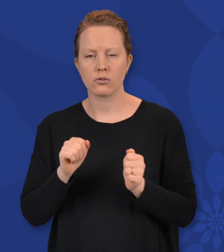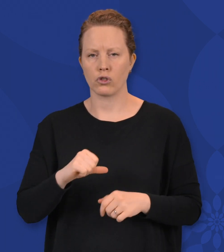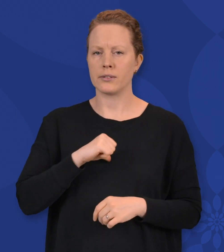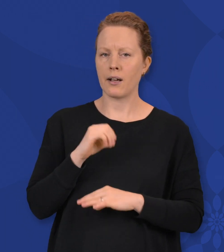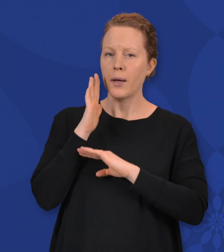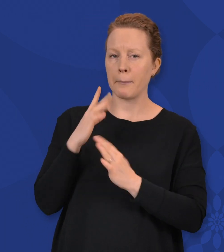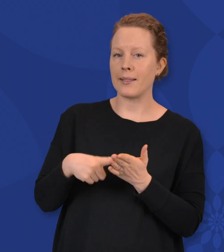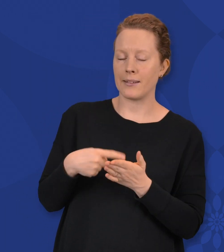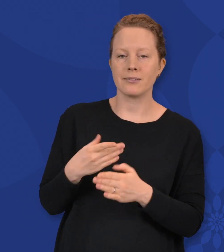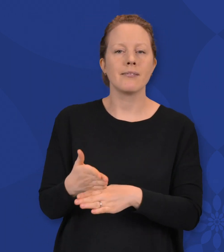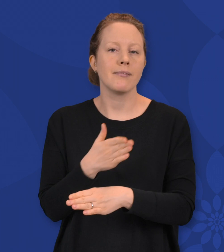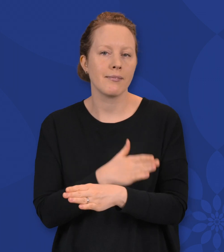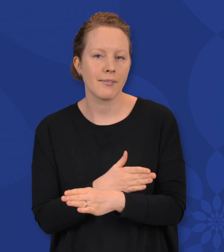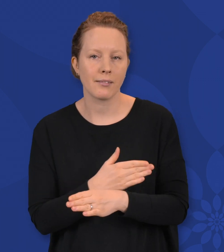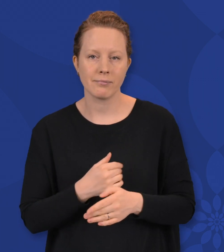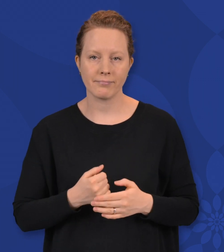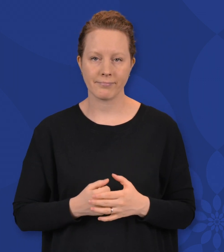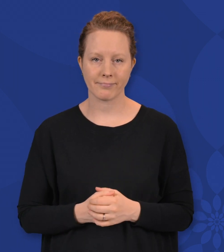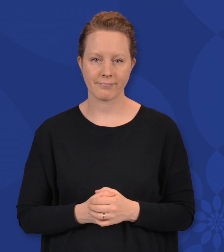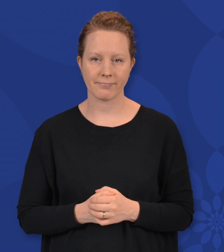besöker något slags lokaler gör ett hemtest innan det.